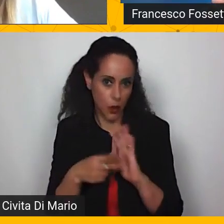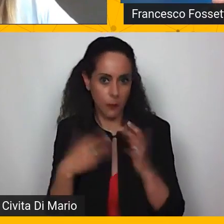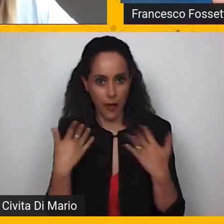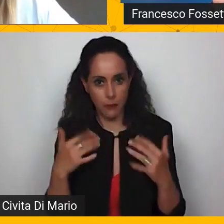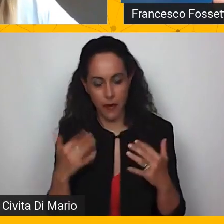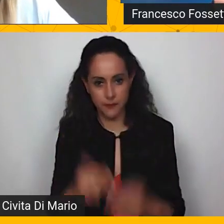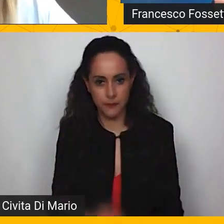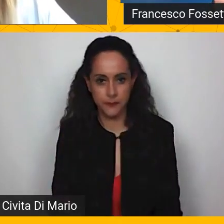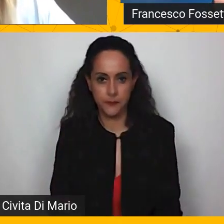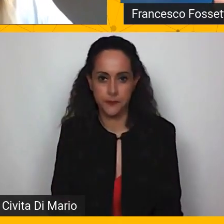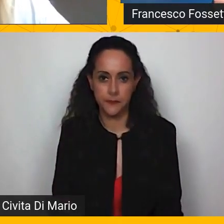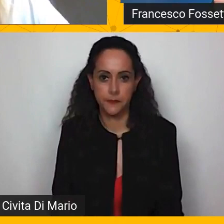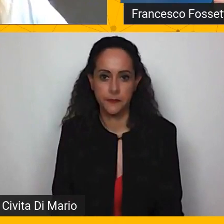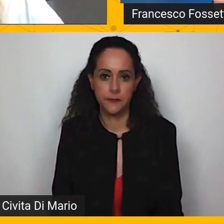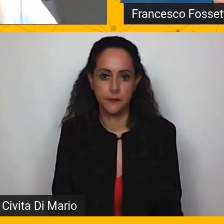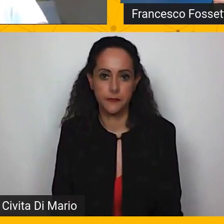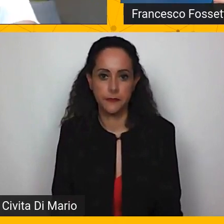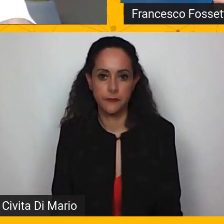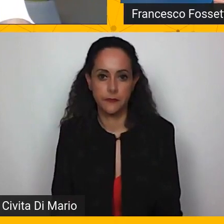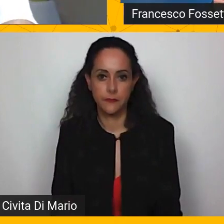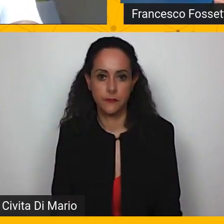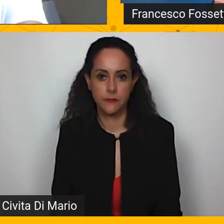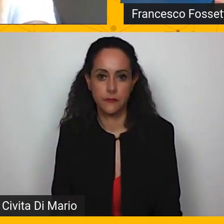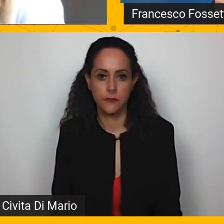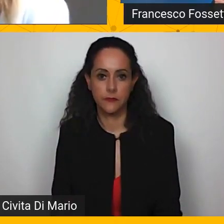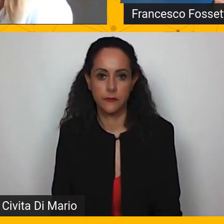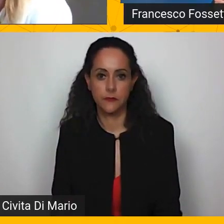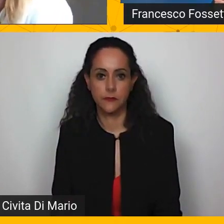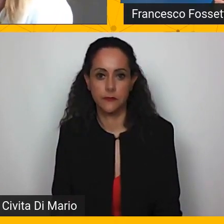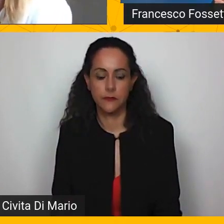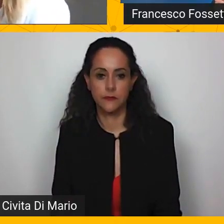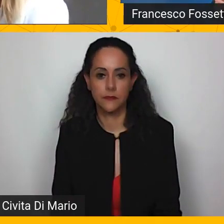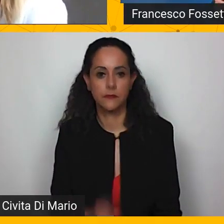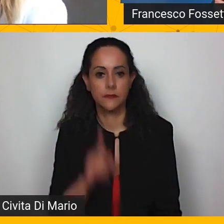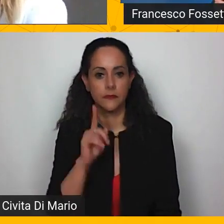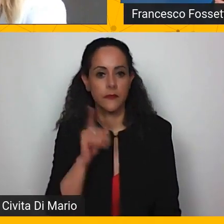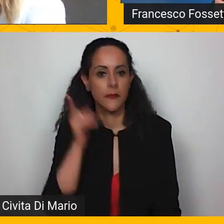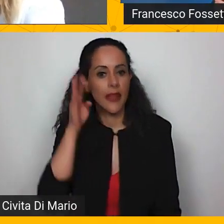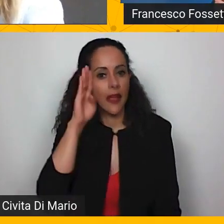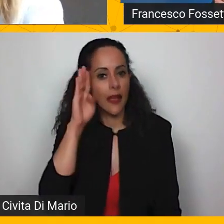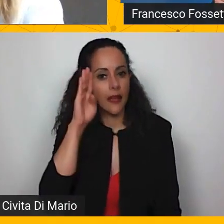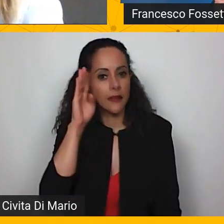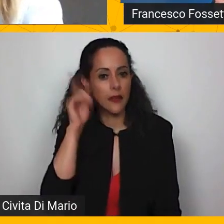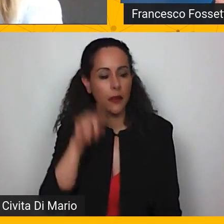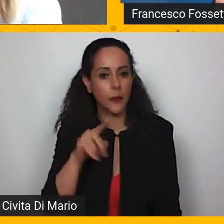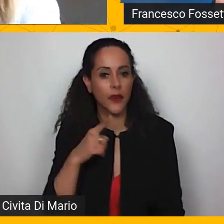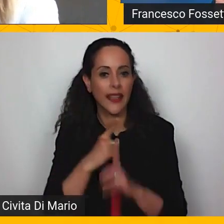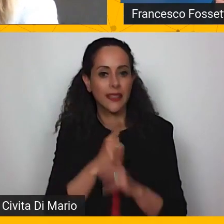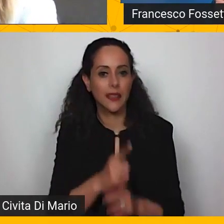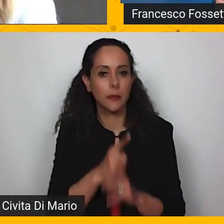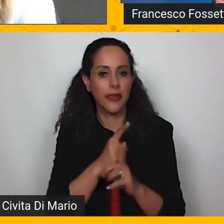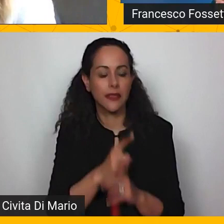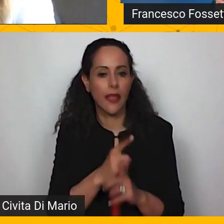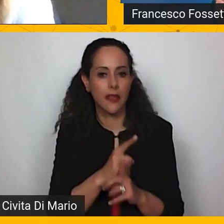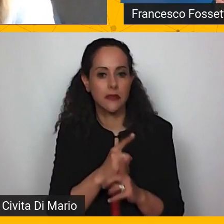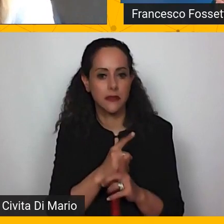problematica. E quindi ehm quando si parla di bisogna sempre stare attenti anche